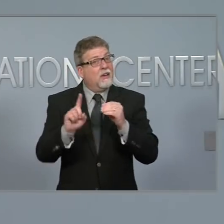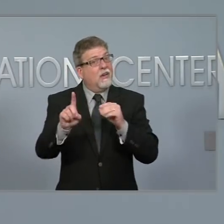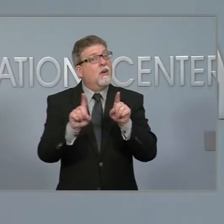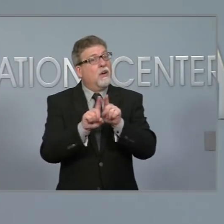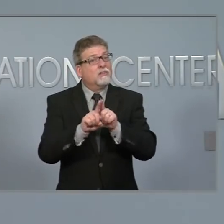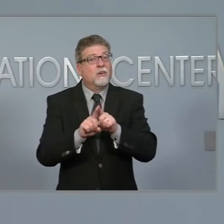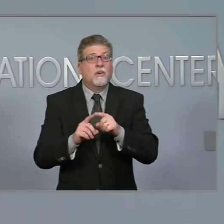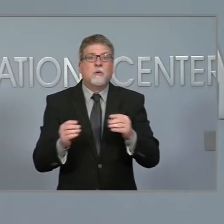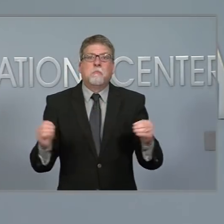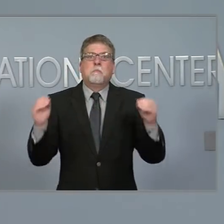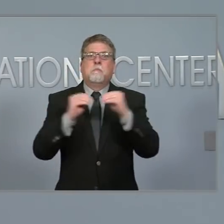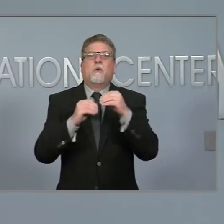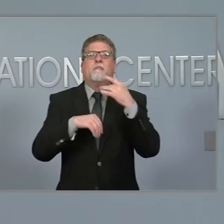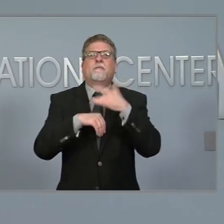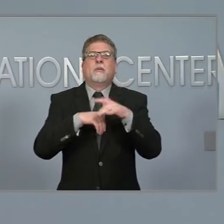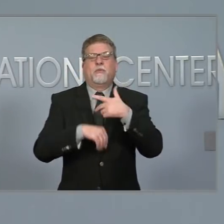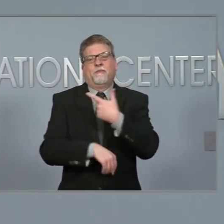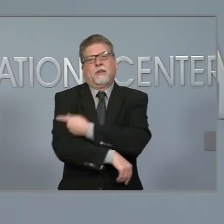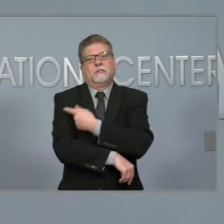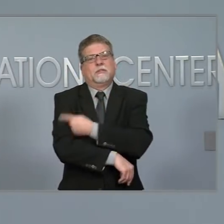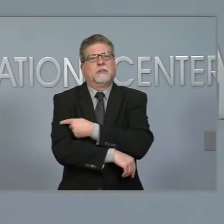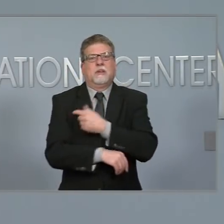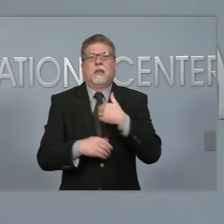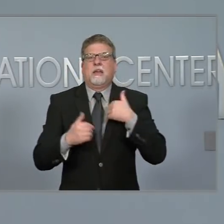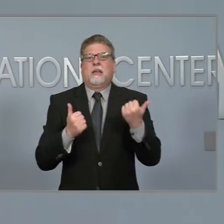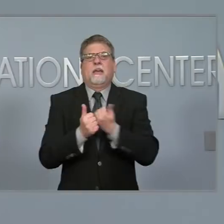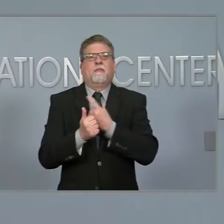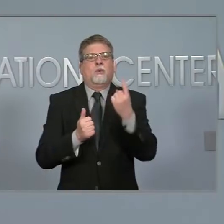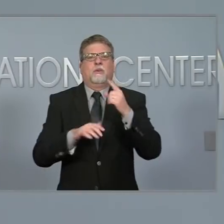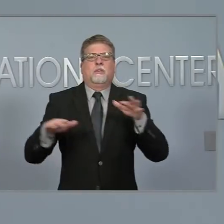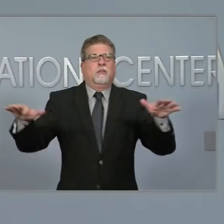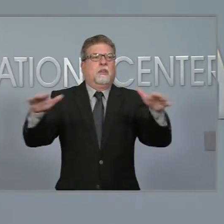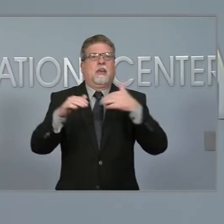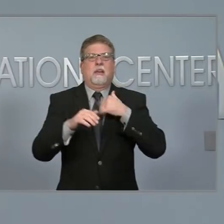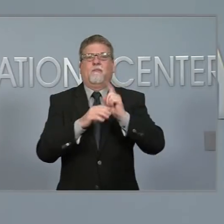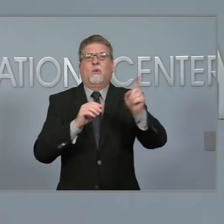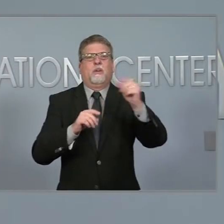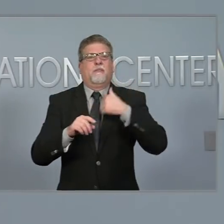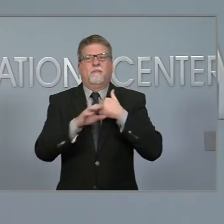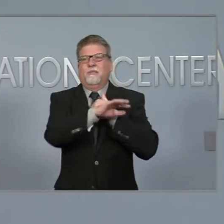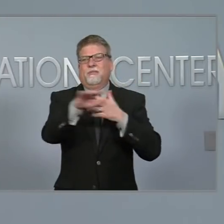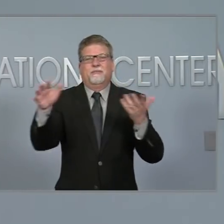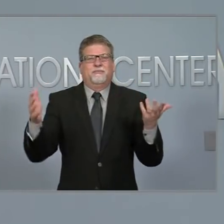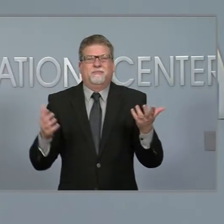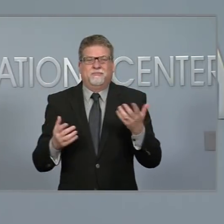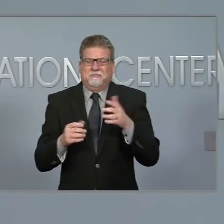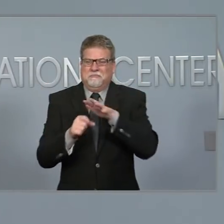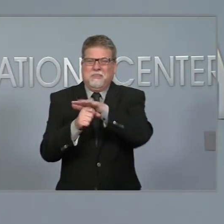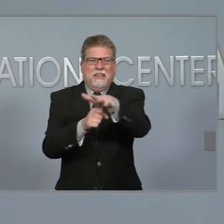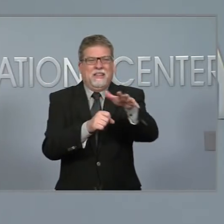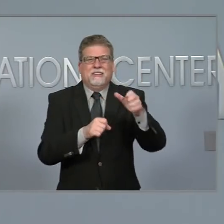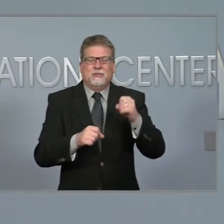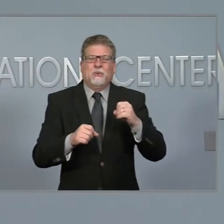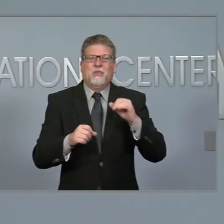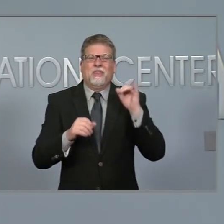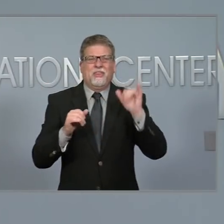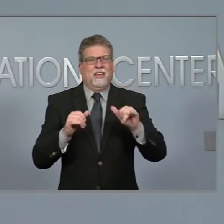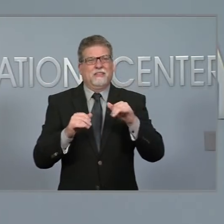positivas y los hospitales están casi a la mitad en las últimas semanas. Todas estas razones. Es así que nos